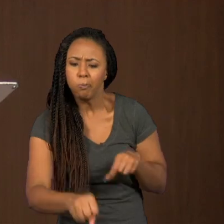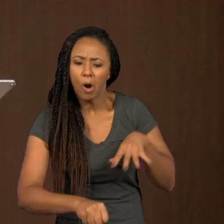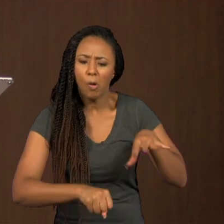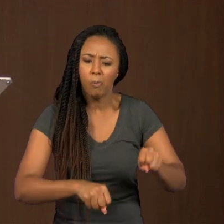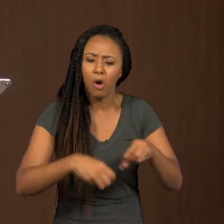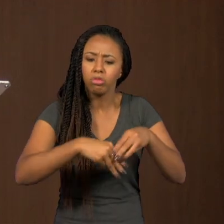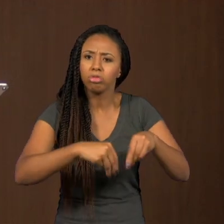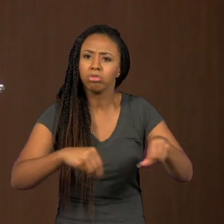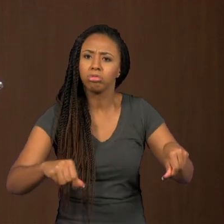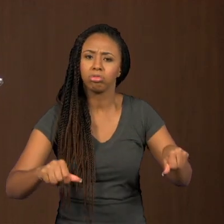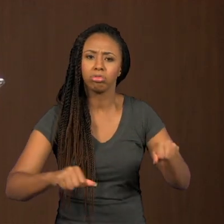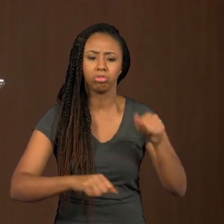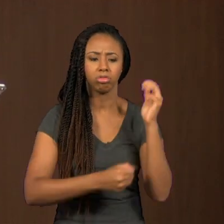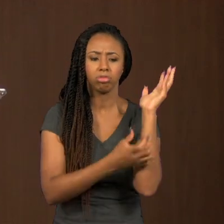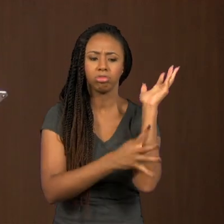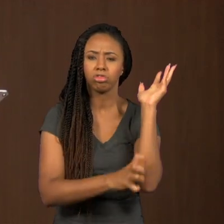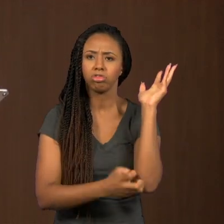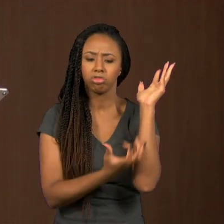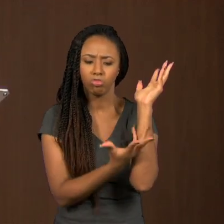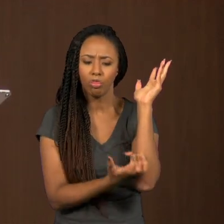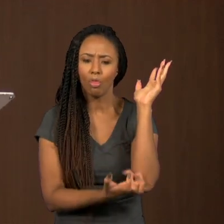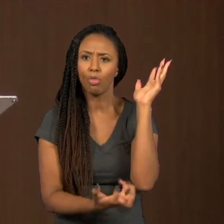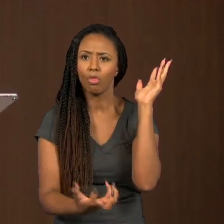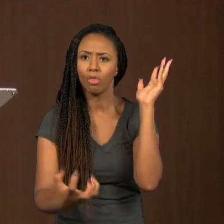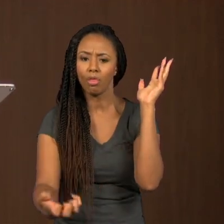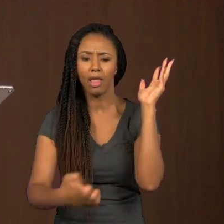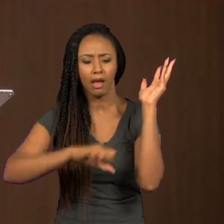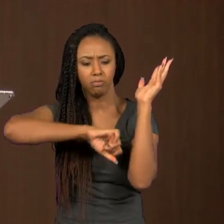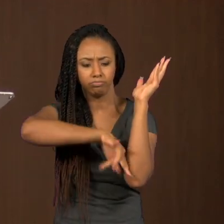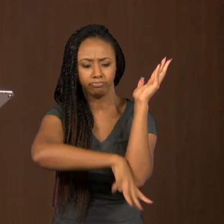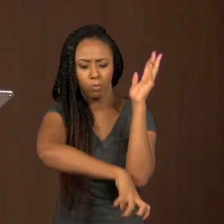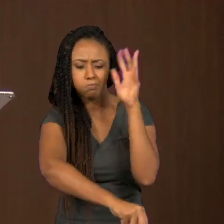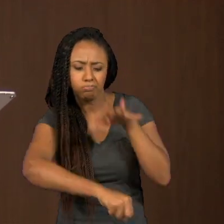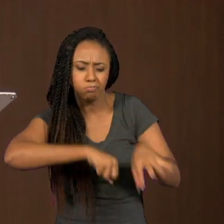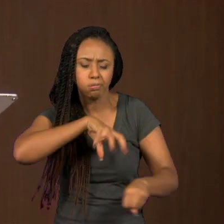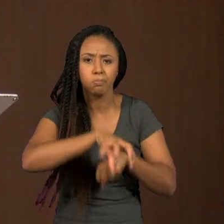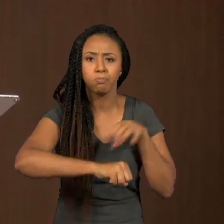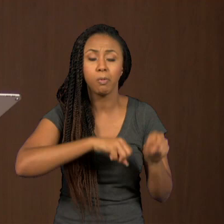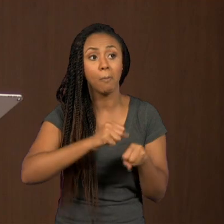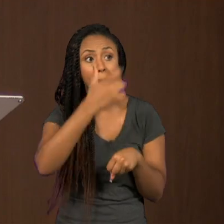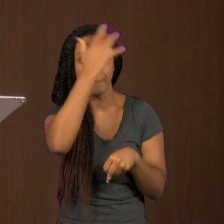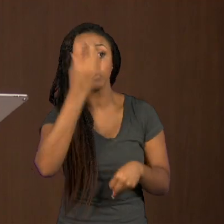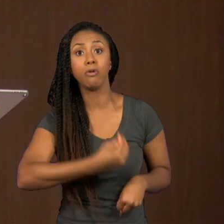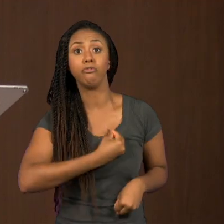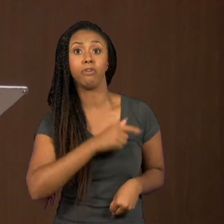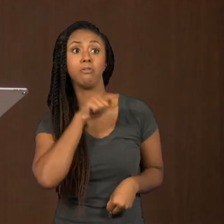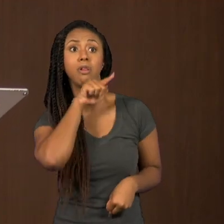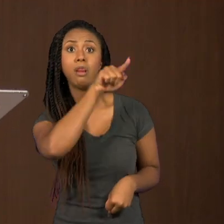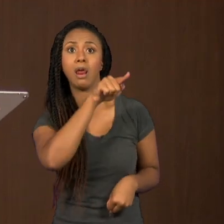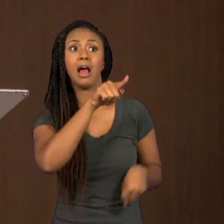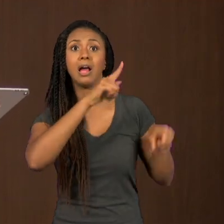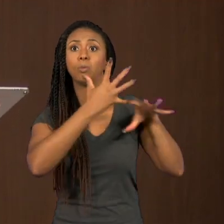QUE VIVE ONDE NASCE O RIO CAPIBARIBE, NO SERTÃO, E QUE SOFRE, PORTANTO, COM A SECA E COM A